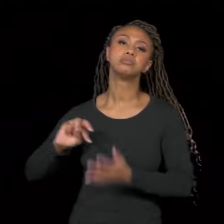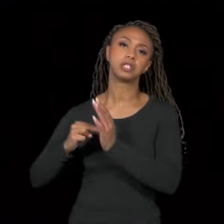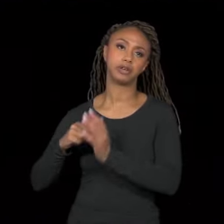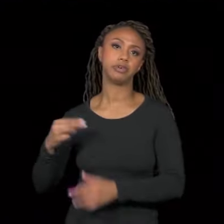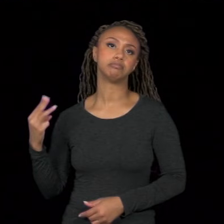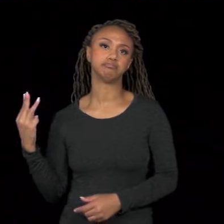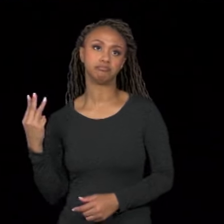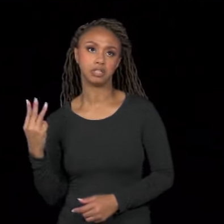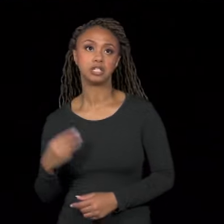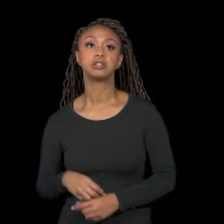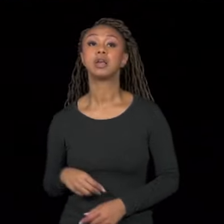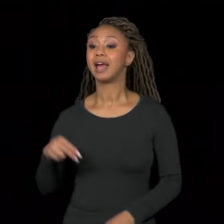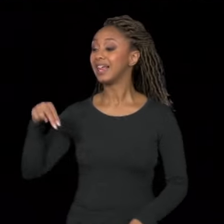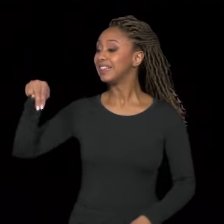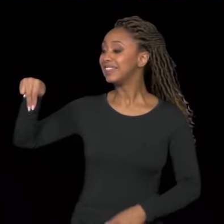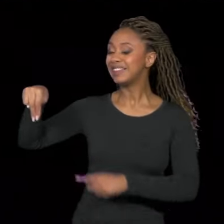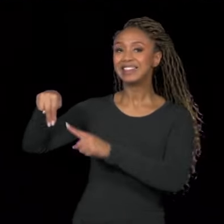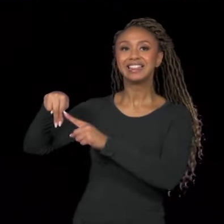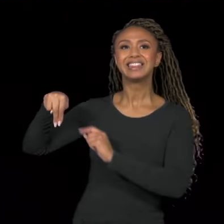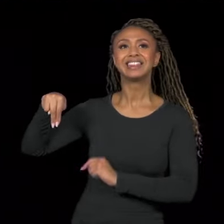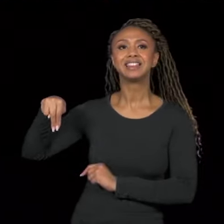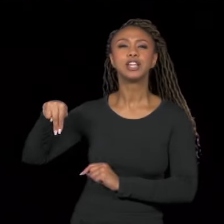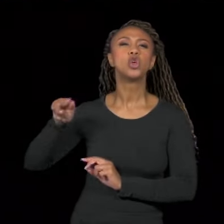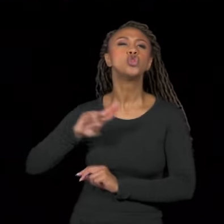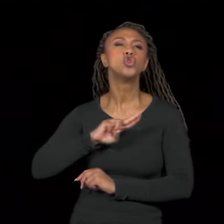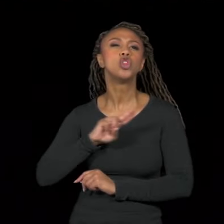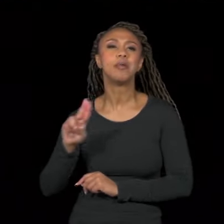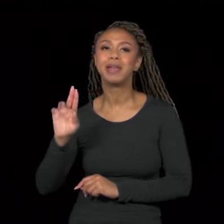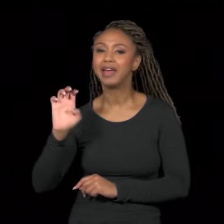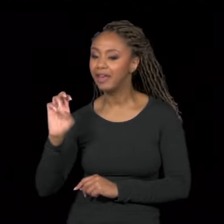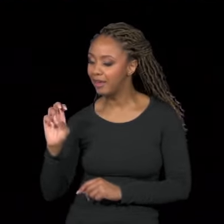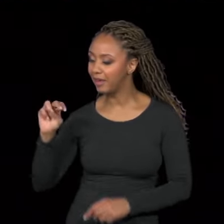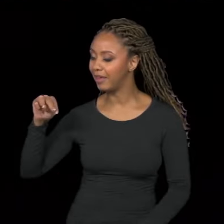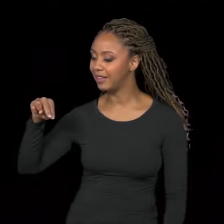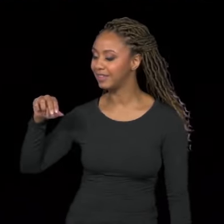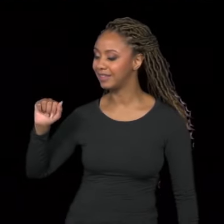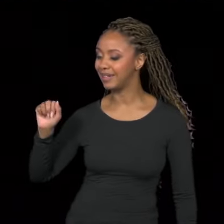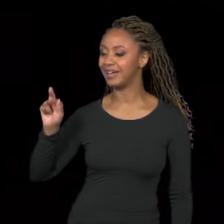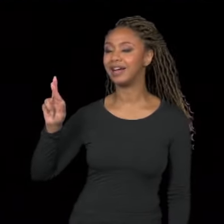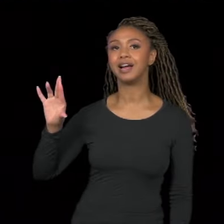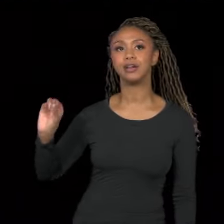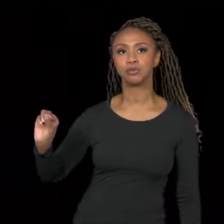RELACIONAMENTO N-ÁRIO, QUE PODE SER DE GRAU "N". POSSO TER DE GRAU 4, GRAU 5, ENFIM.